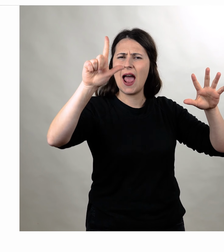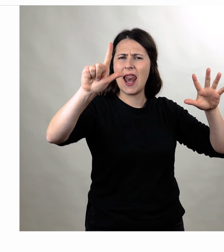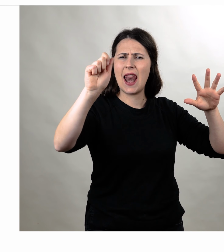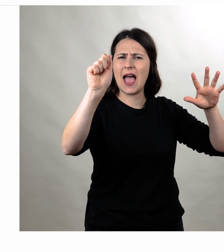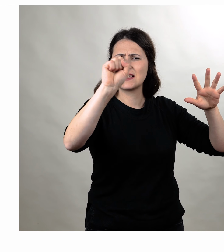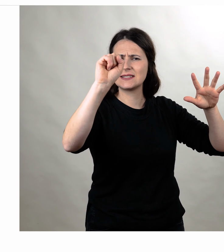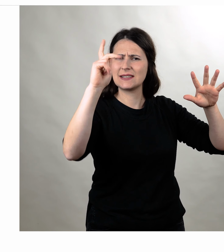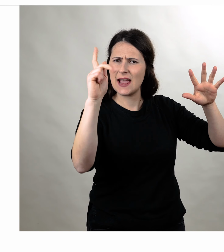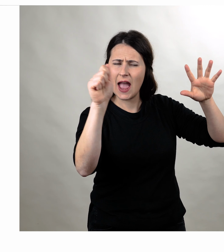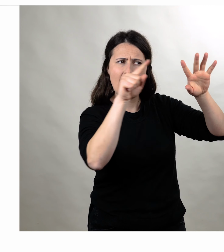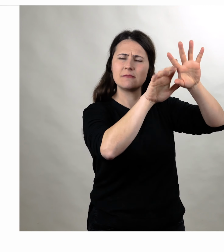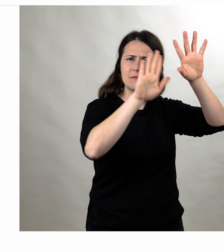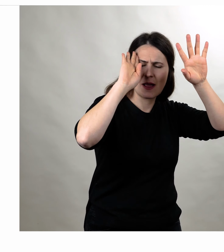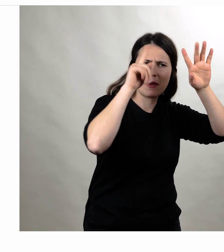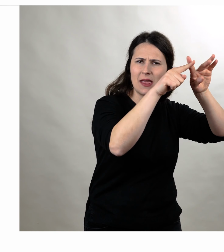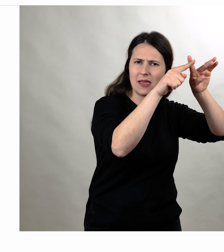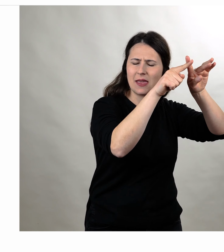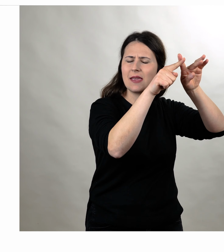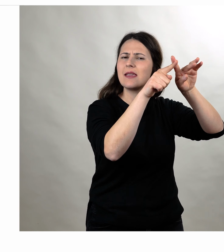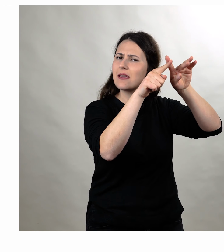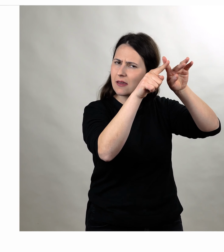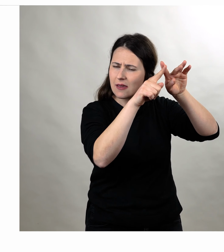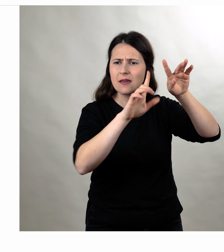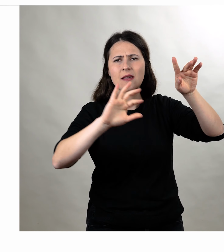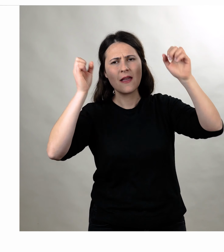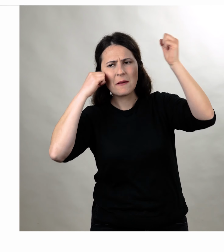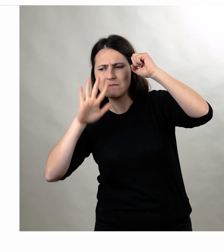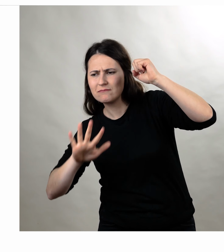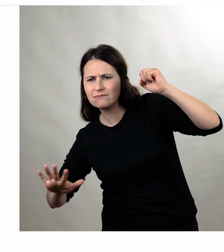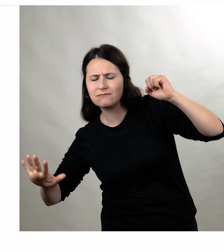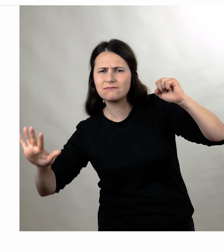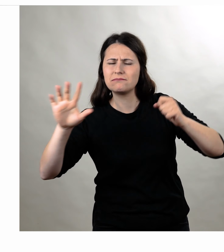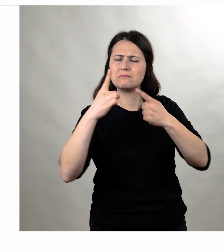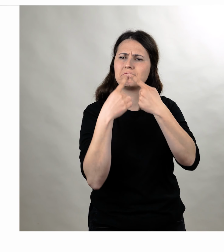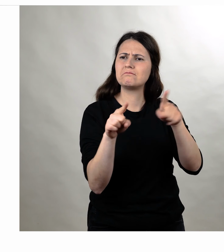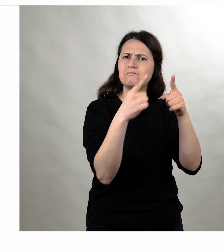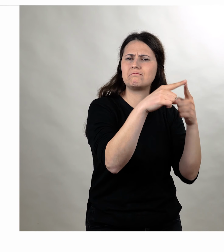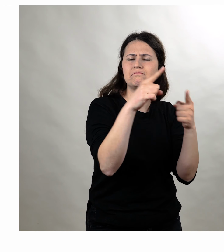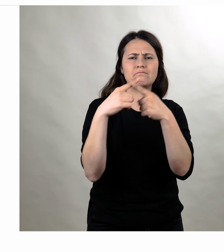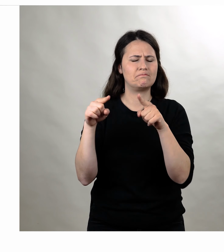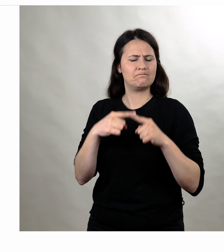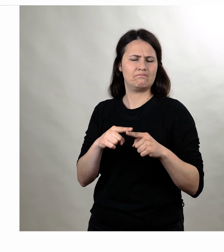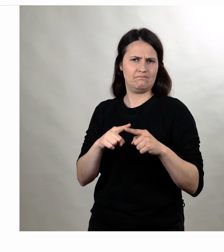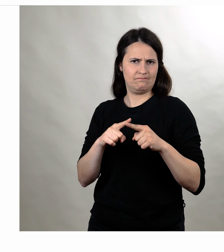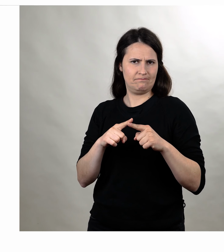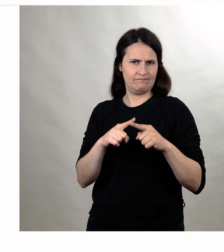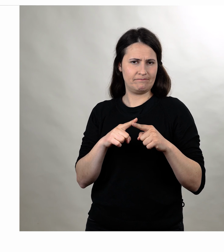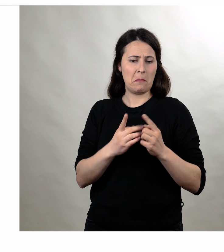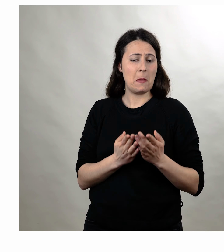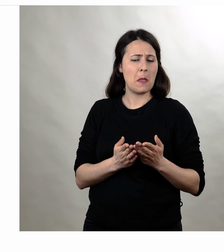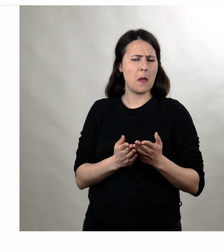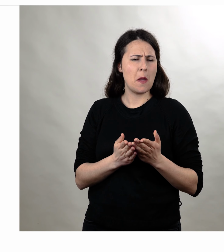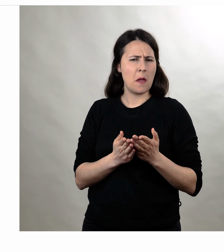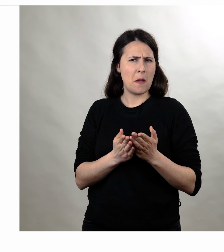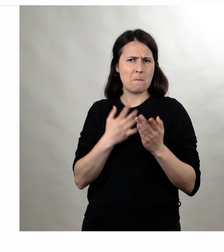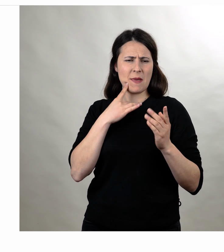Ένα κρουαζιερόπλοιο που ταξιδεύει από μια από αυτές τις περιοχές σε κάποια άλλη,